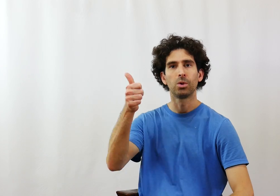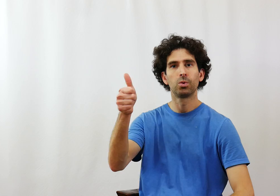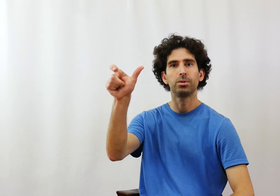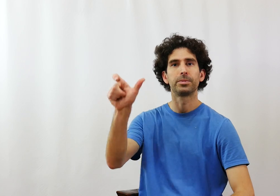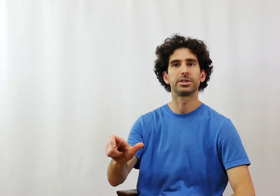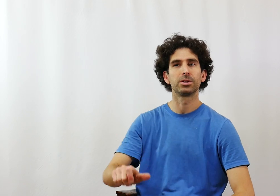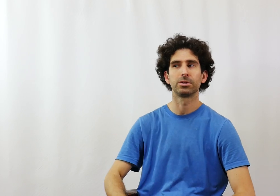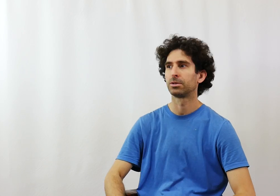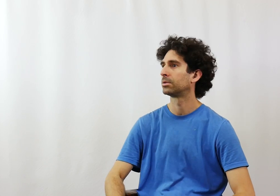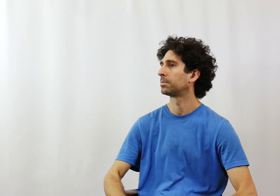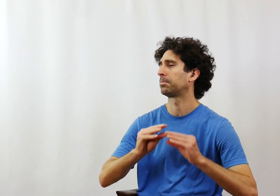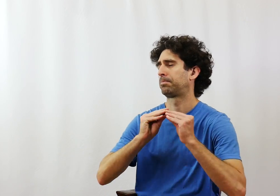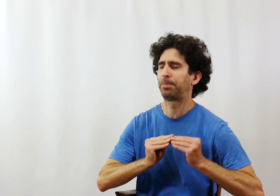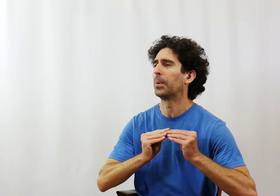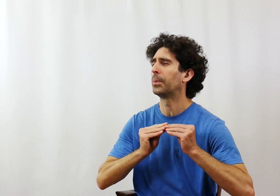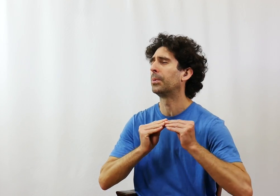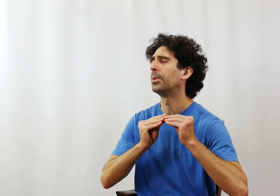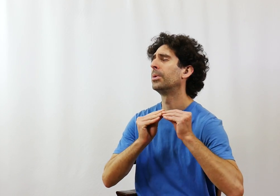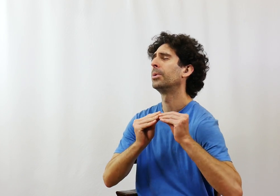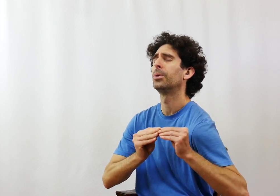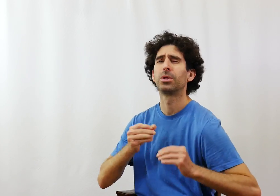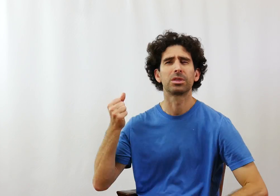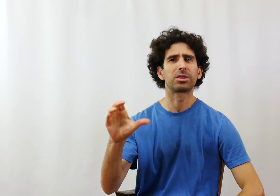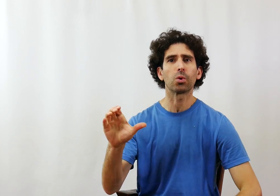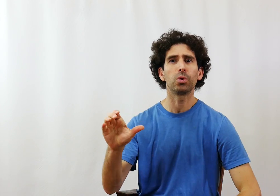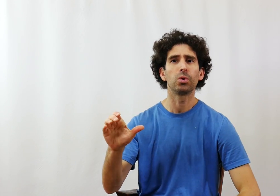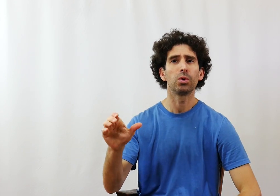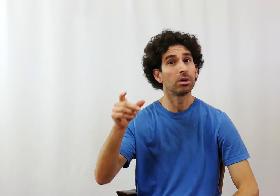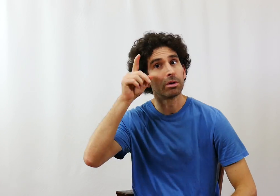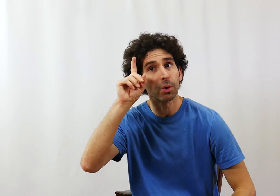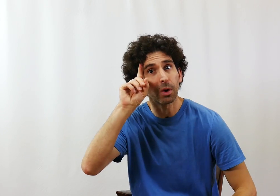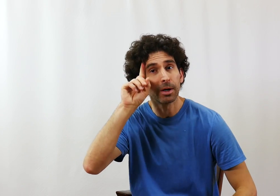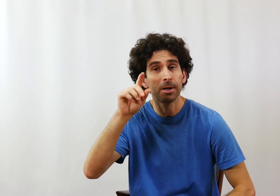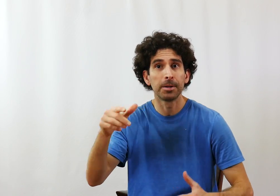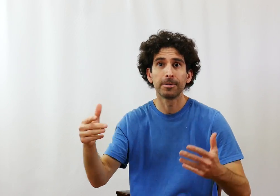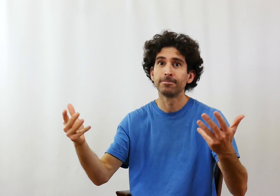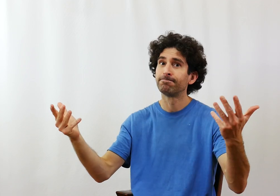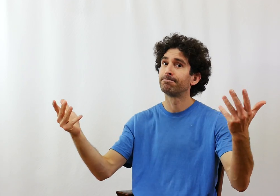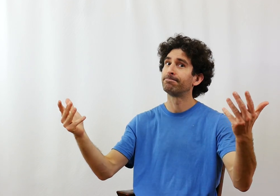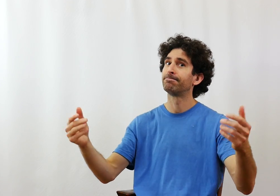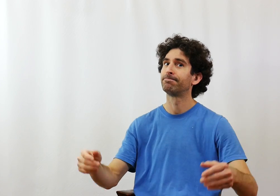Qu'on tombe amoureux.se d'une personne, d'un coup. Pourquoi ? Ah ça...